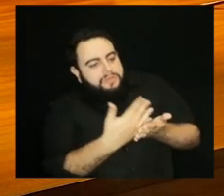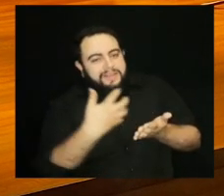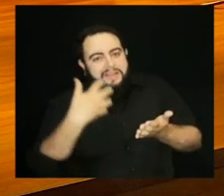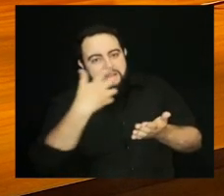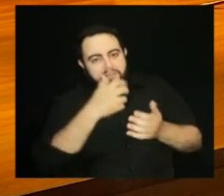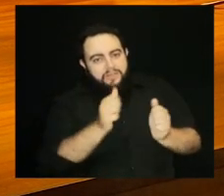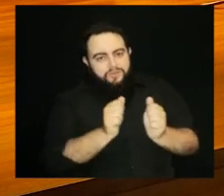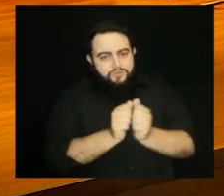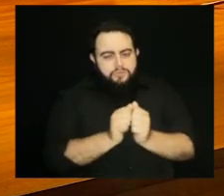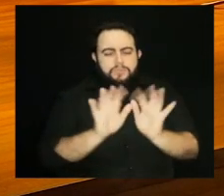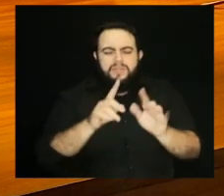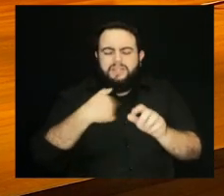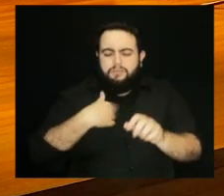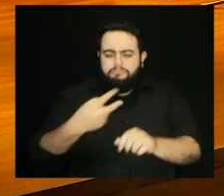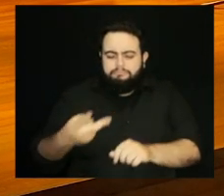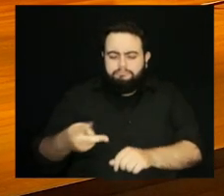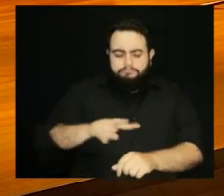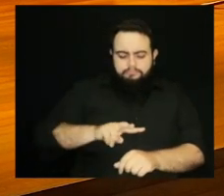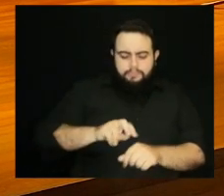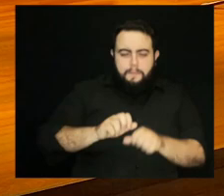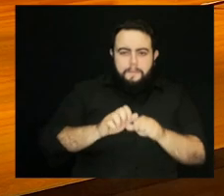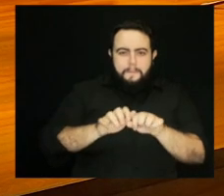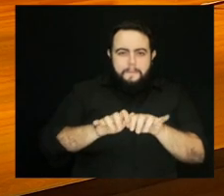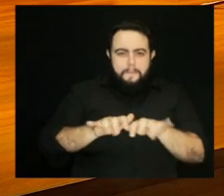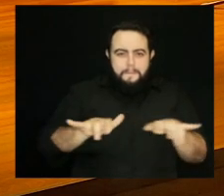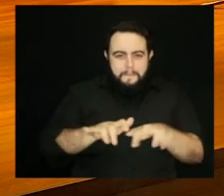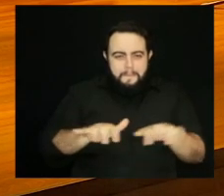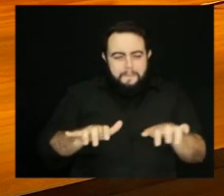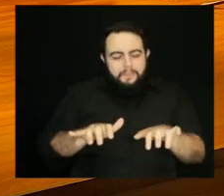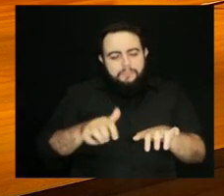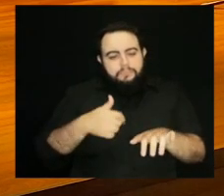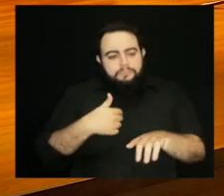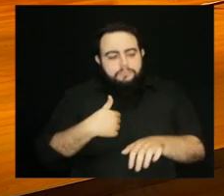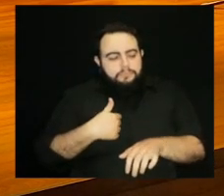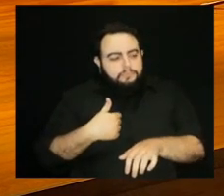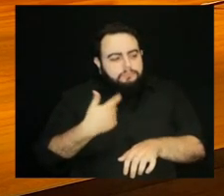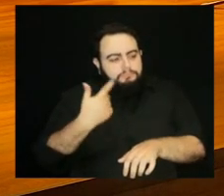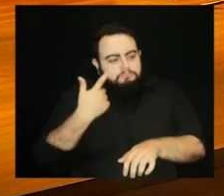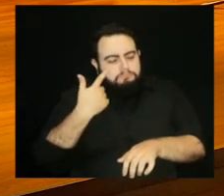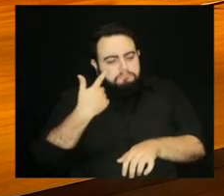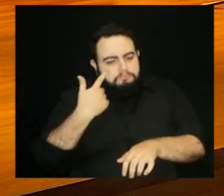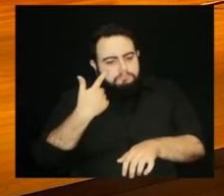essas melodias começou a vir a música do Nordeste da Argentina, começou a vir a música do